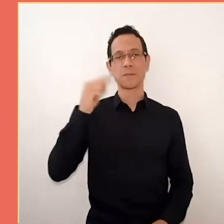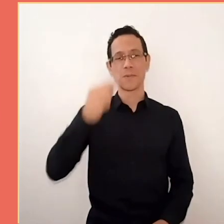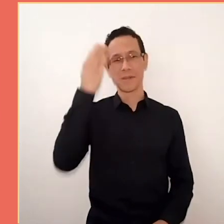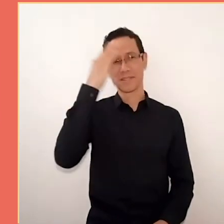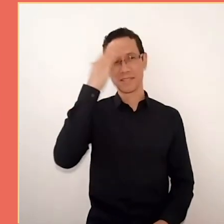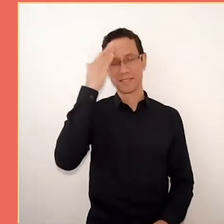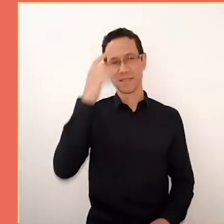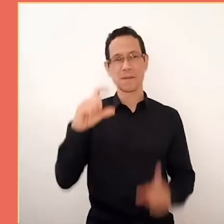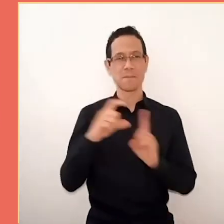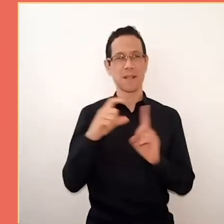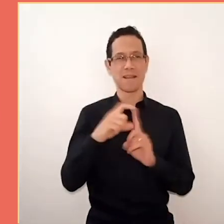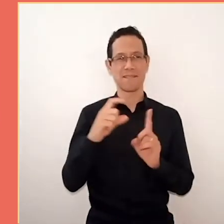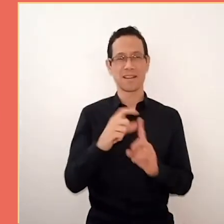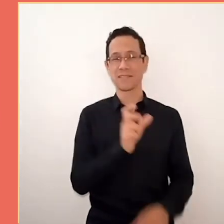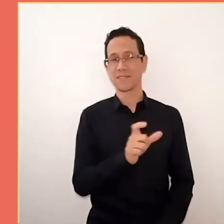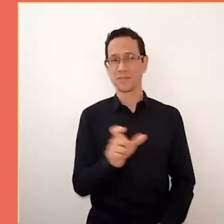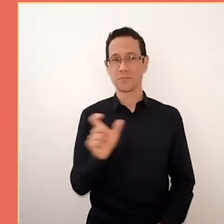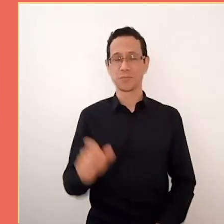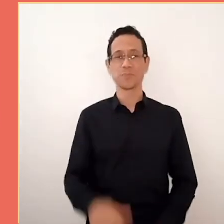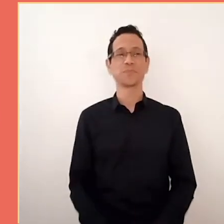Aqui já pensando na fala da Luciana,